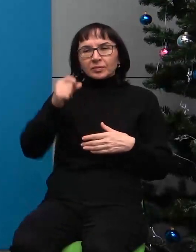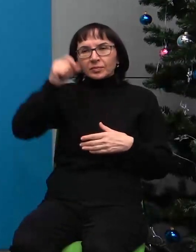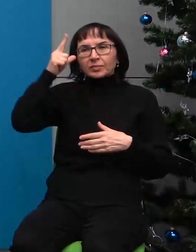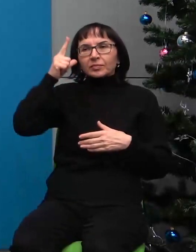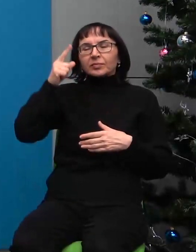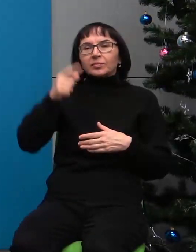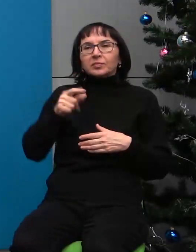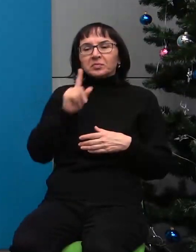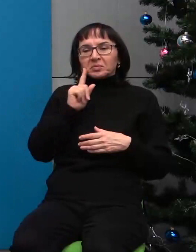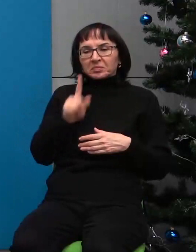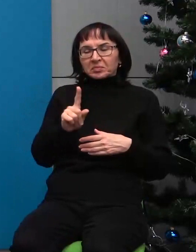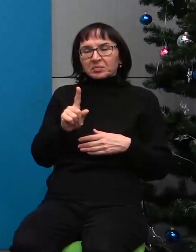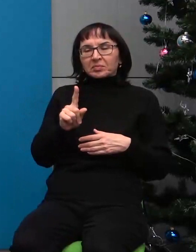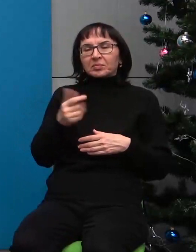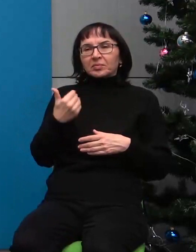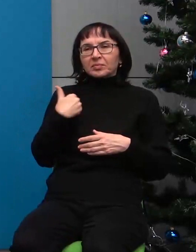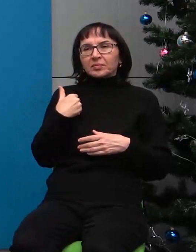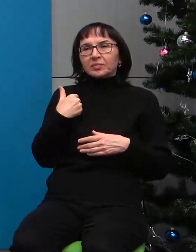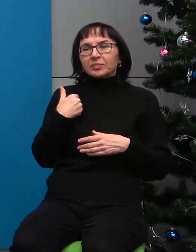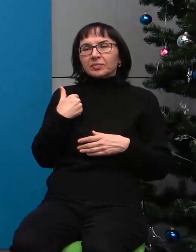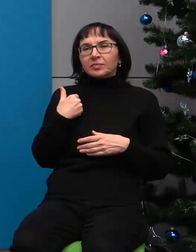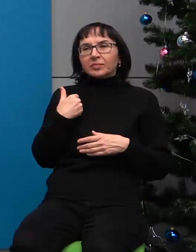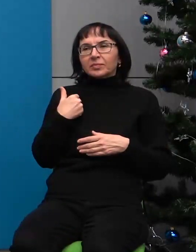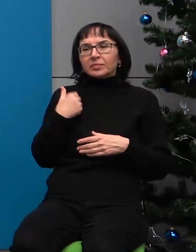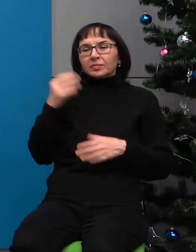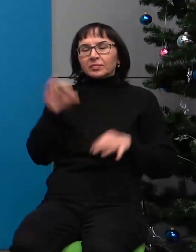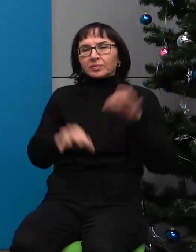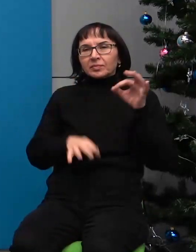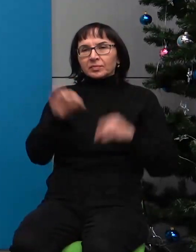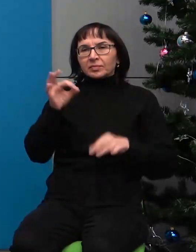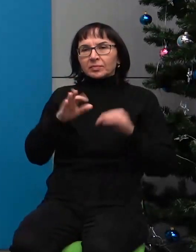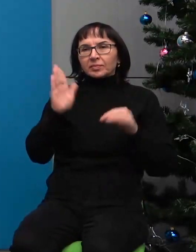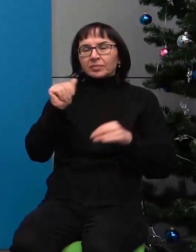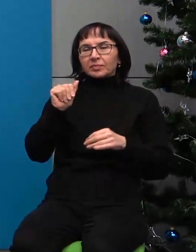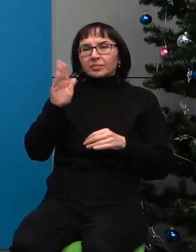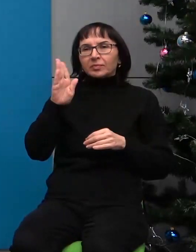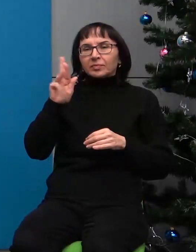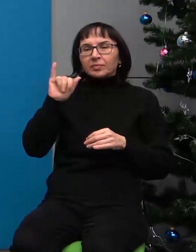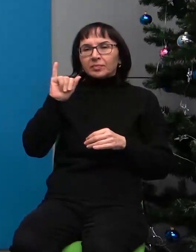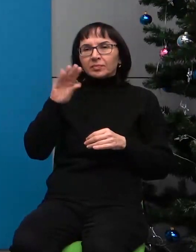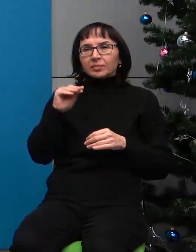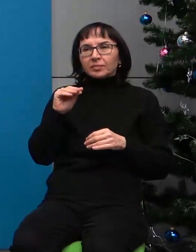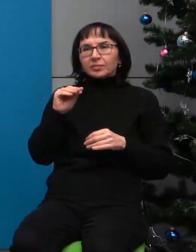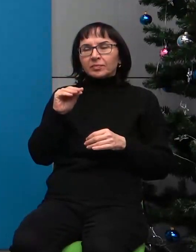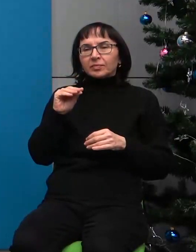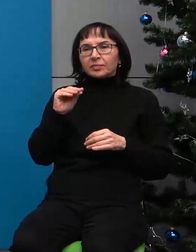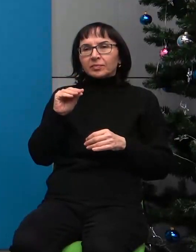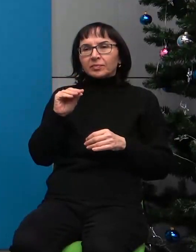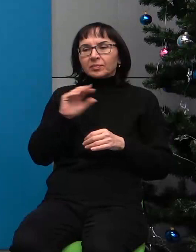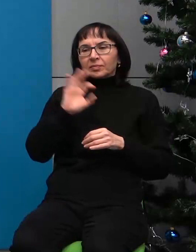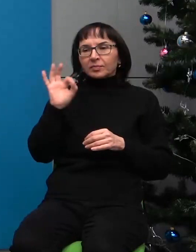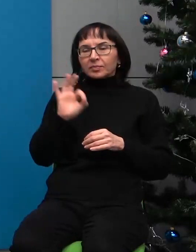No i nagle był ten proces klausa Barbiego. I nagle się okazało, że nie można go skazać tak do końca,